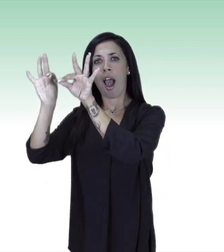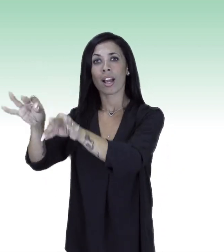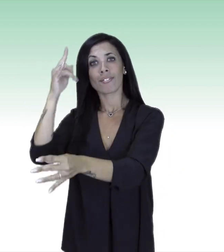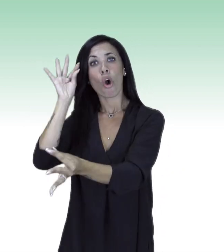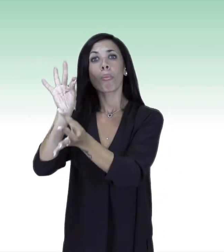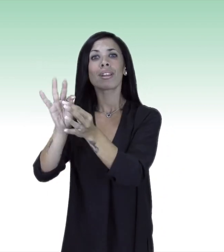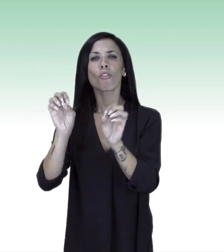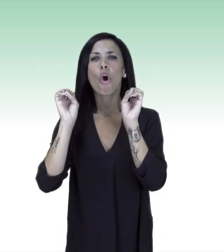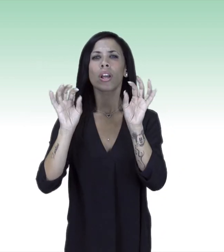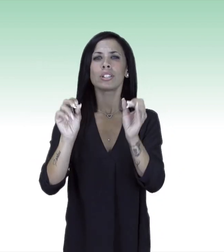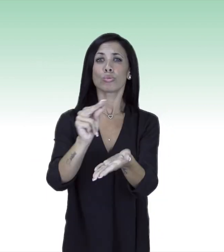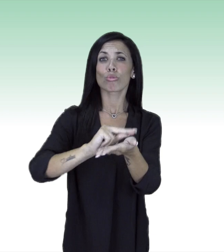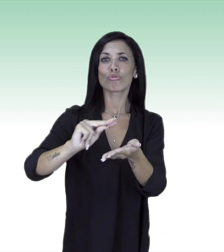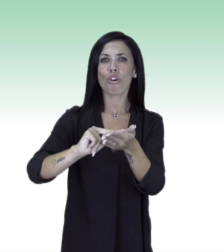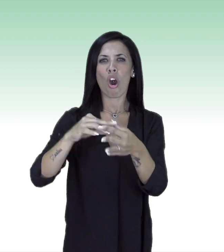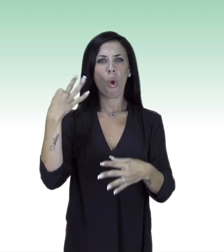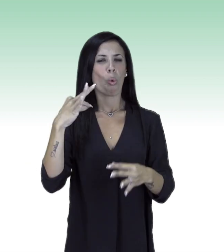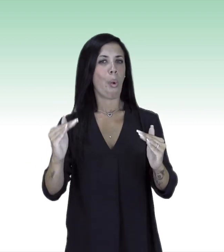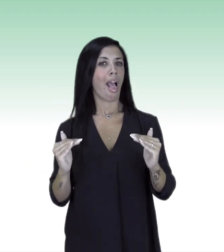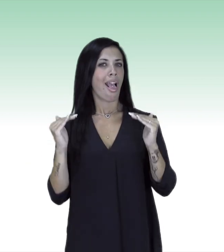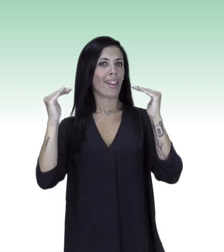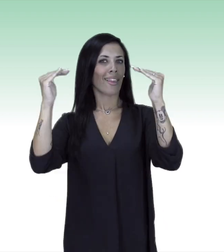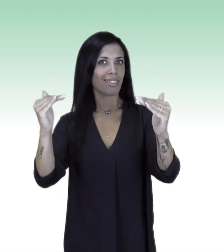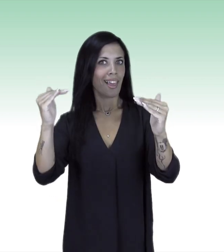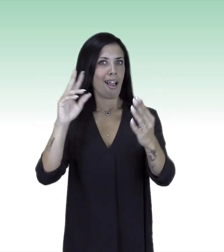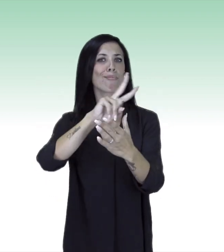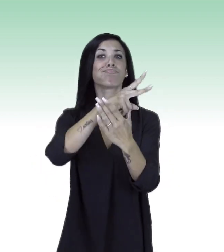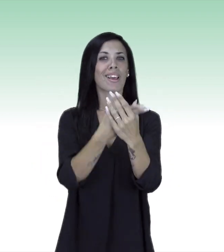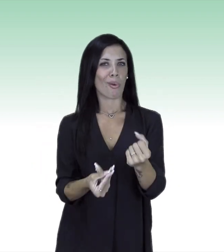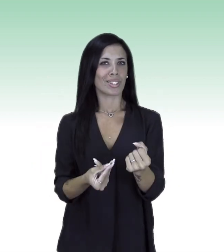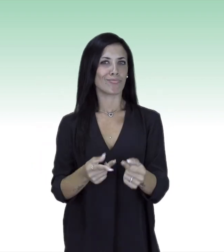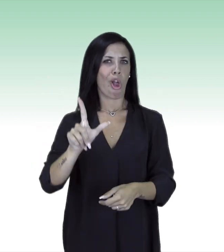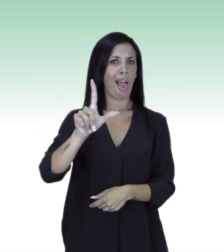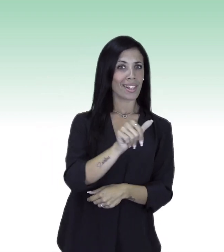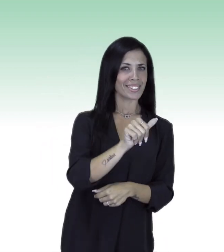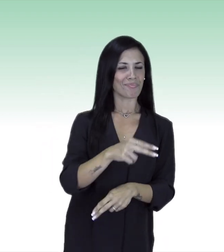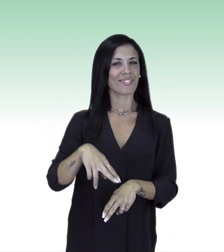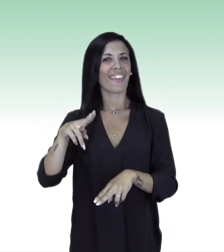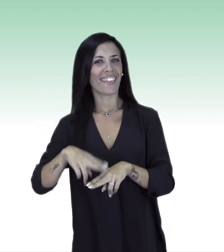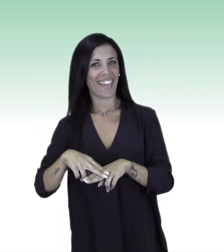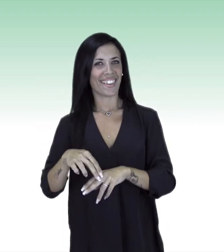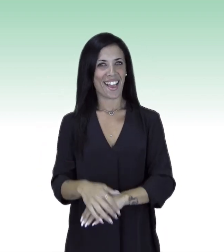e fornire un'istruzione inclusiva, di qualità e bilingue (in Italia quindi LIS /italiano).